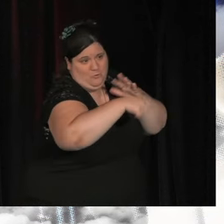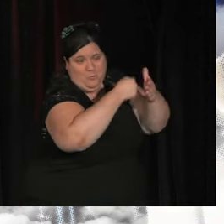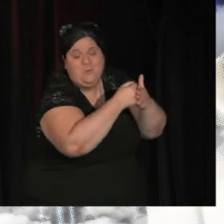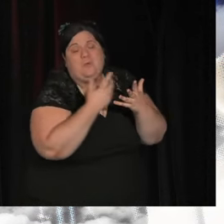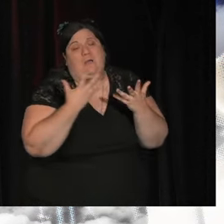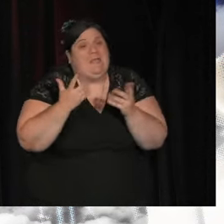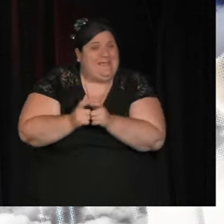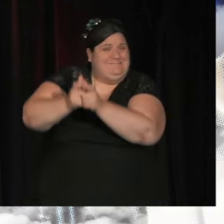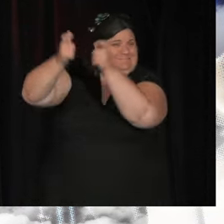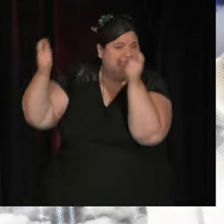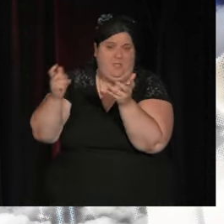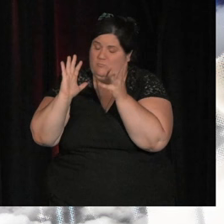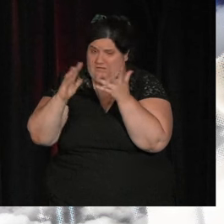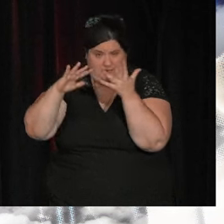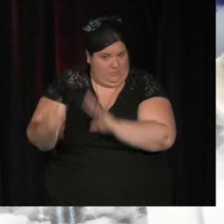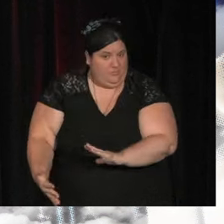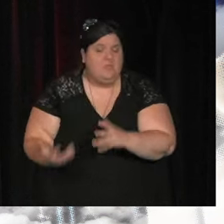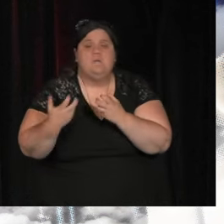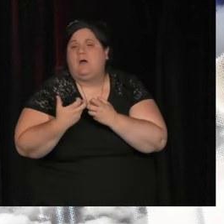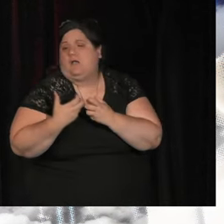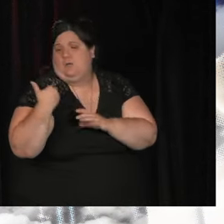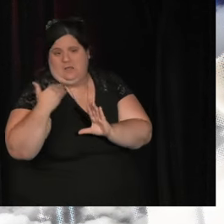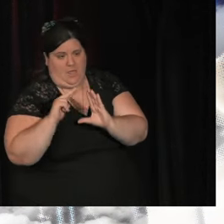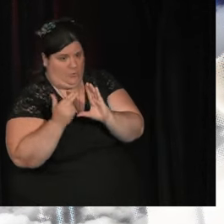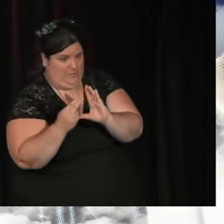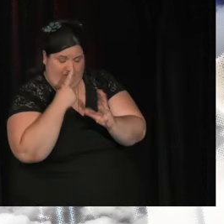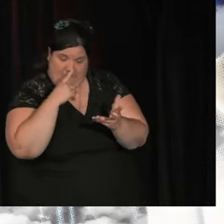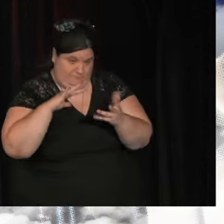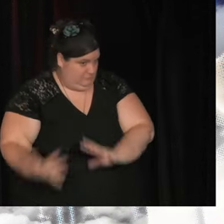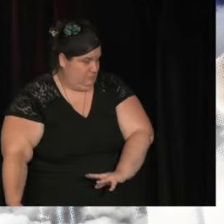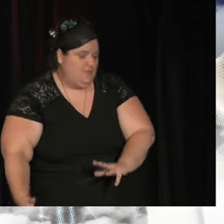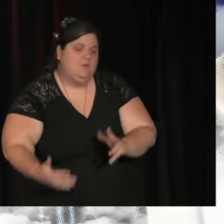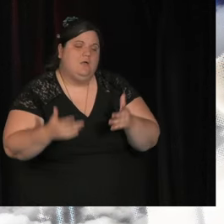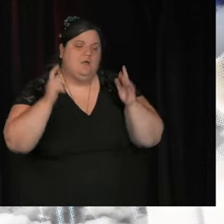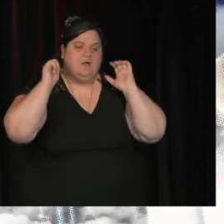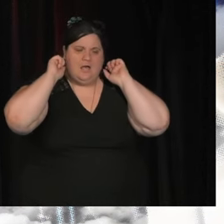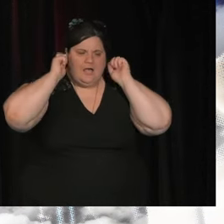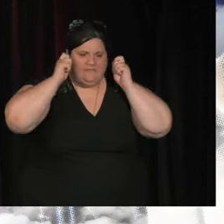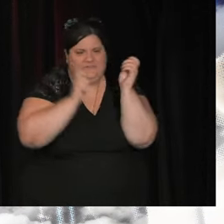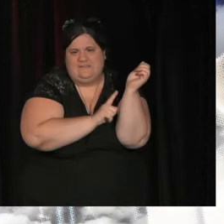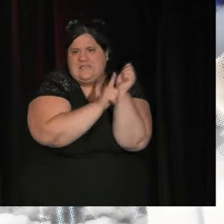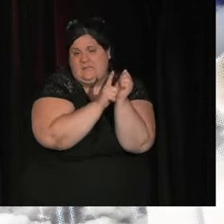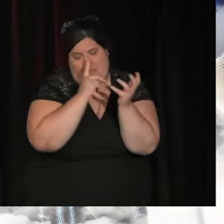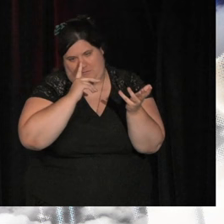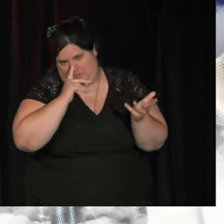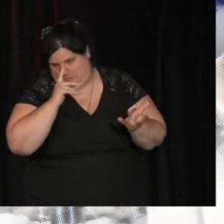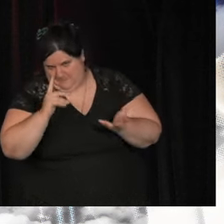Tu vois, Ubisoft s'est cassé la gueule. Ils ont remis en cause Assassin's Creed, ils l'ont relancé deux ans après, ils sont repartis sur une nouvelle formule.